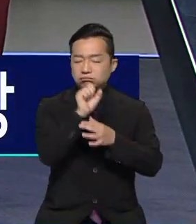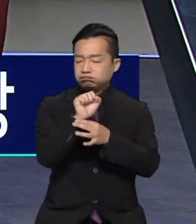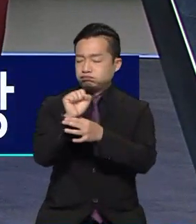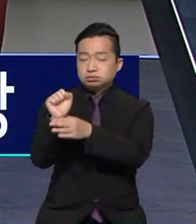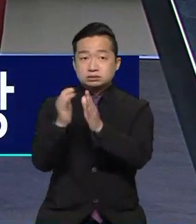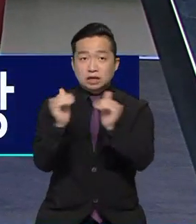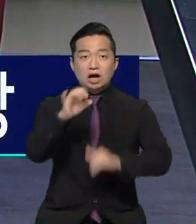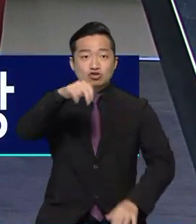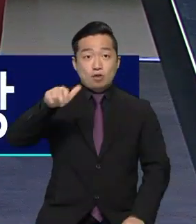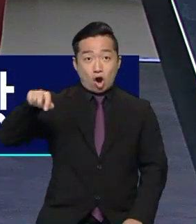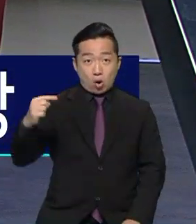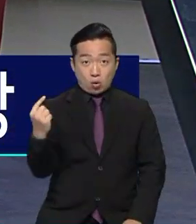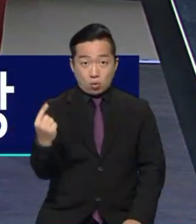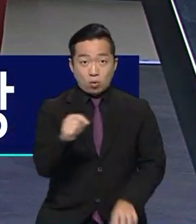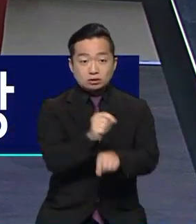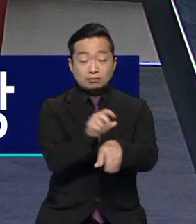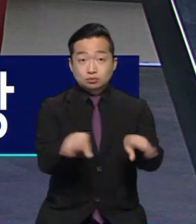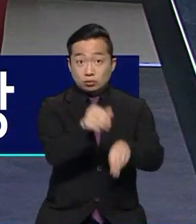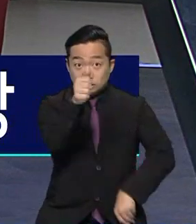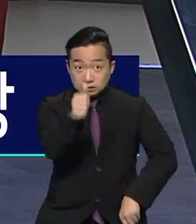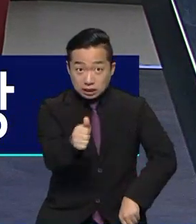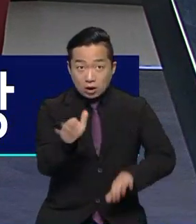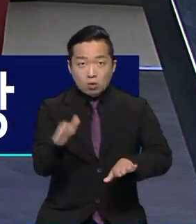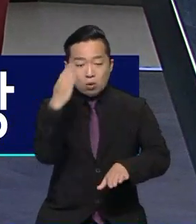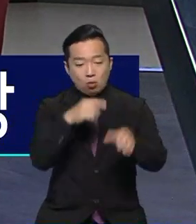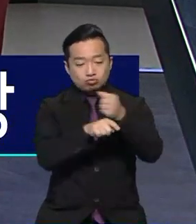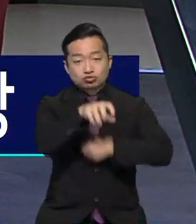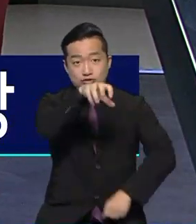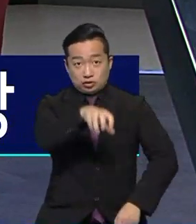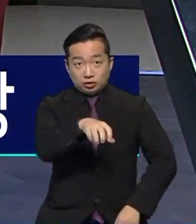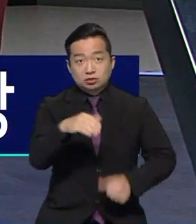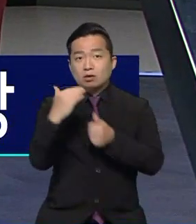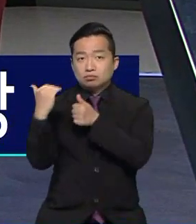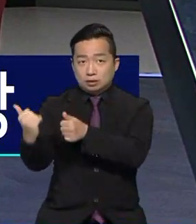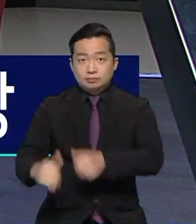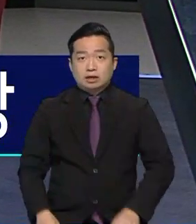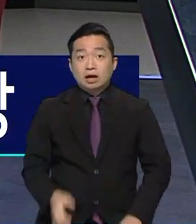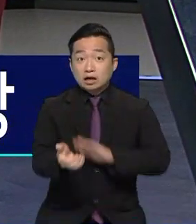유 사무총장은 지난 정부에서 임명된 전현위 전 권익위원장을 겨냥해서 표적